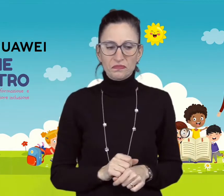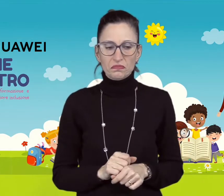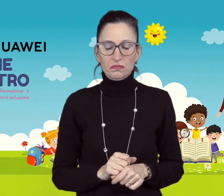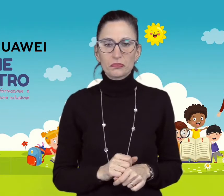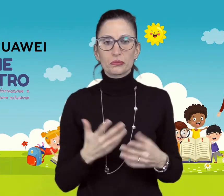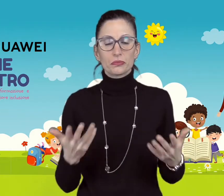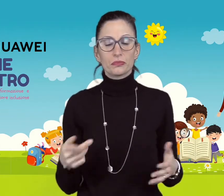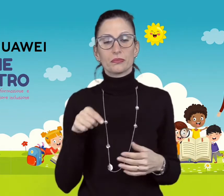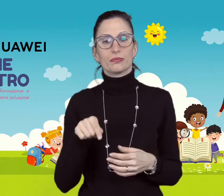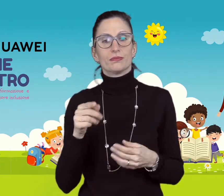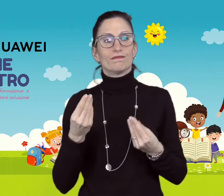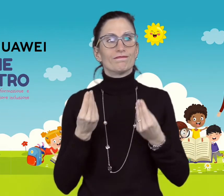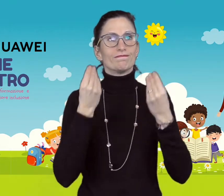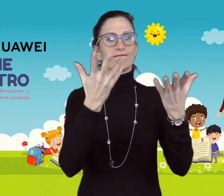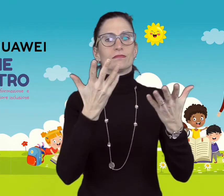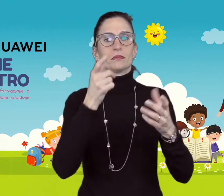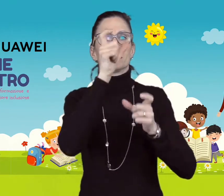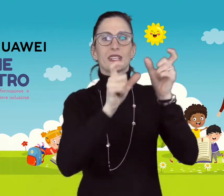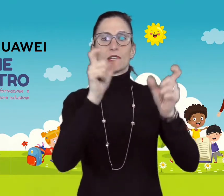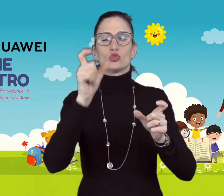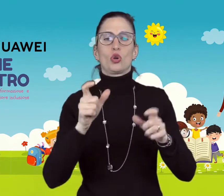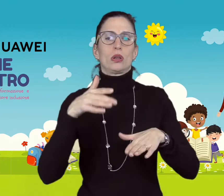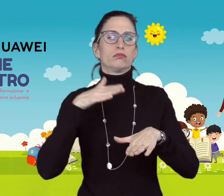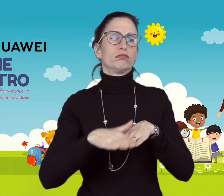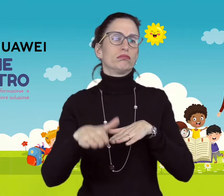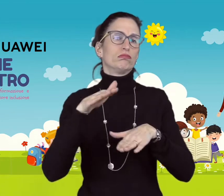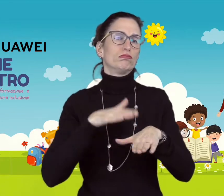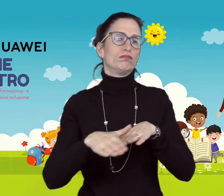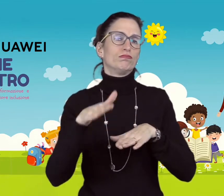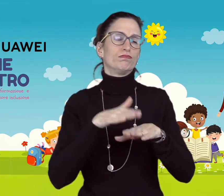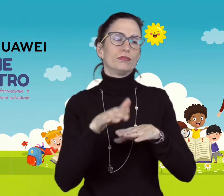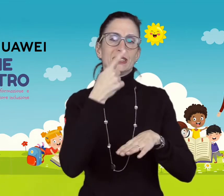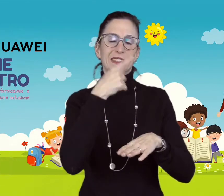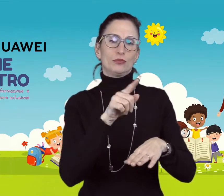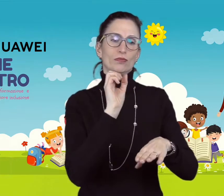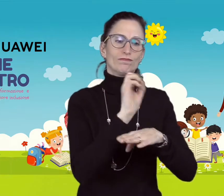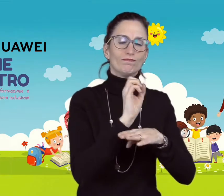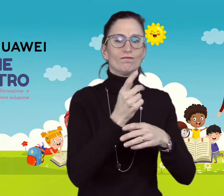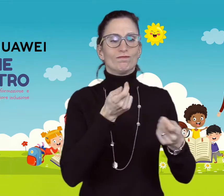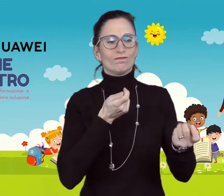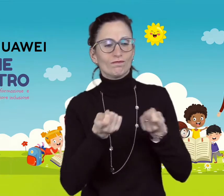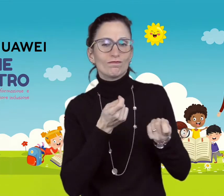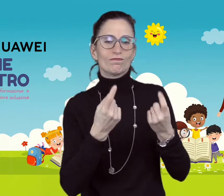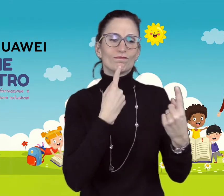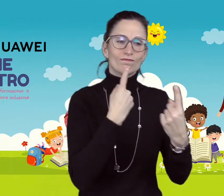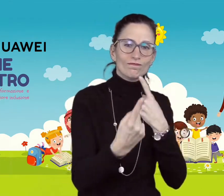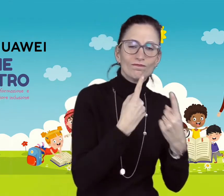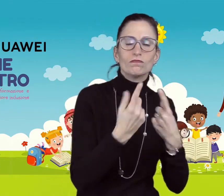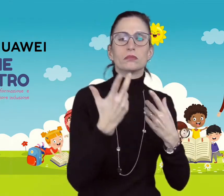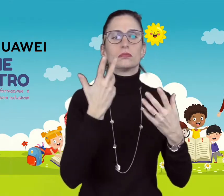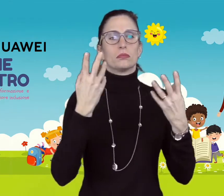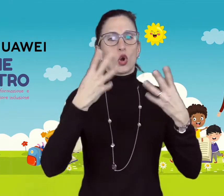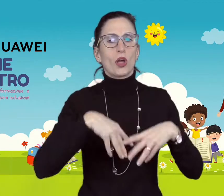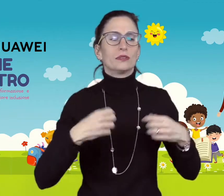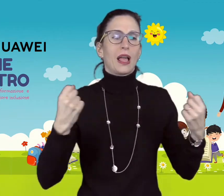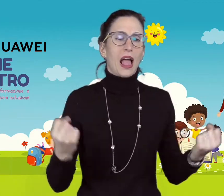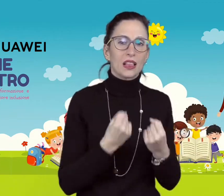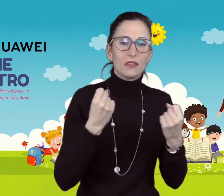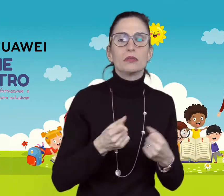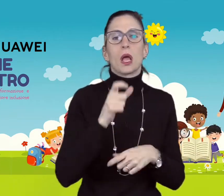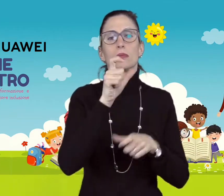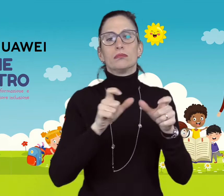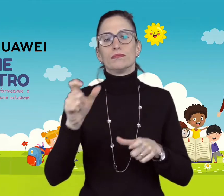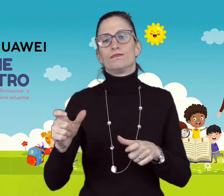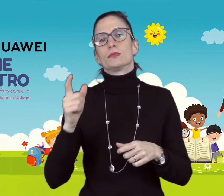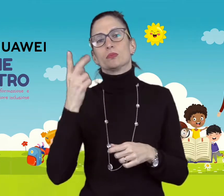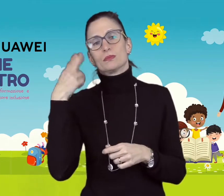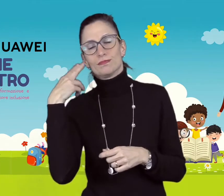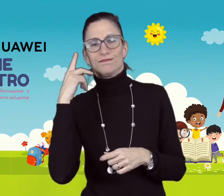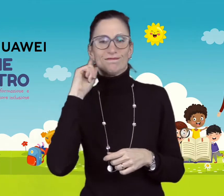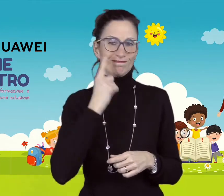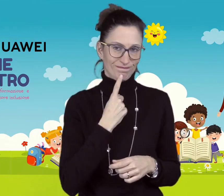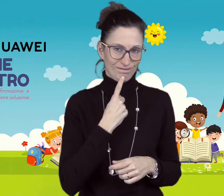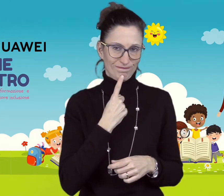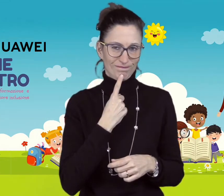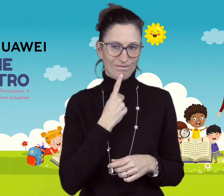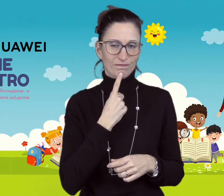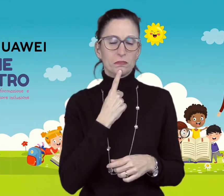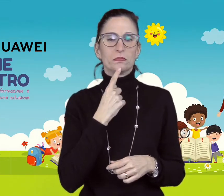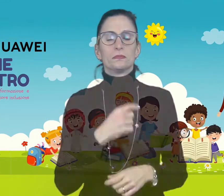e saranno tenuti da esperti nell’ambito, sia sordi che udenti.